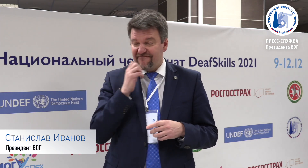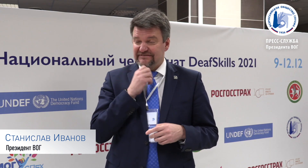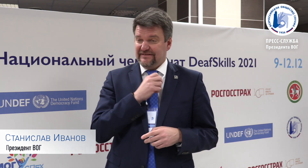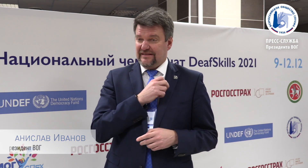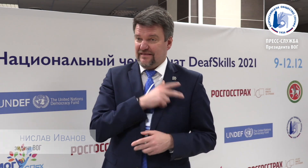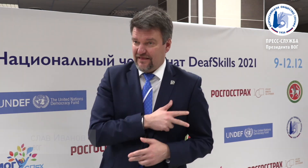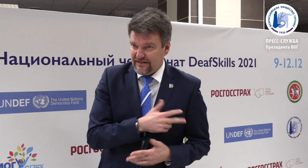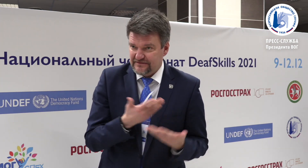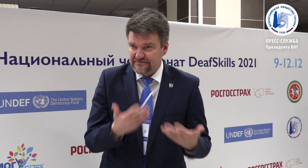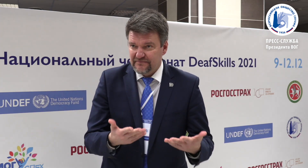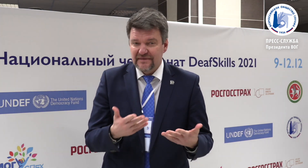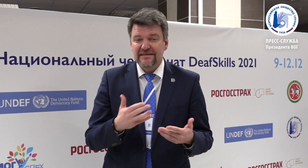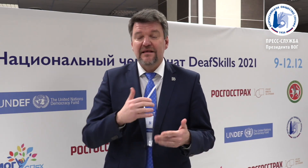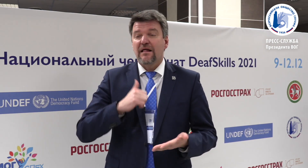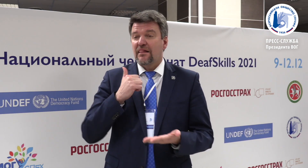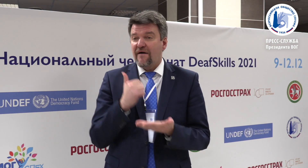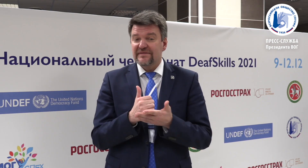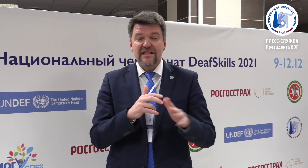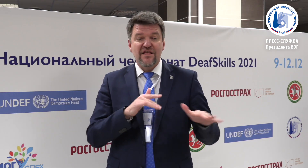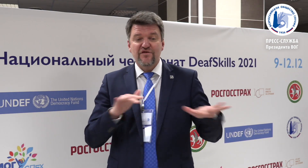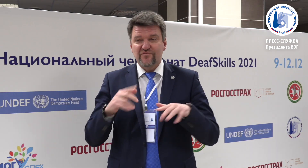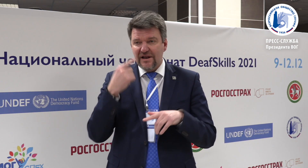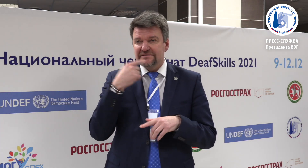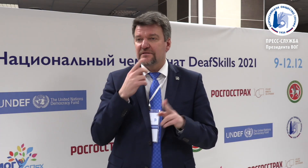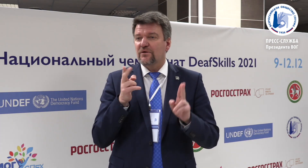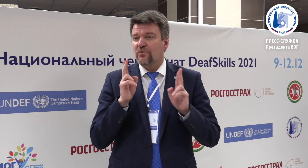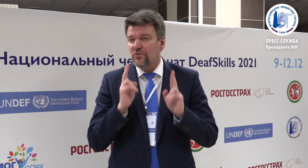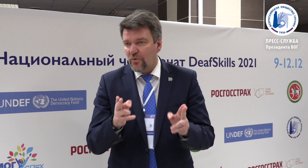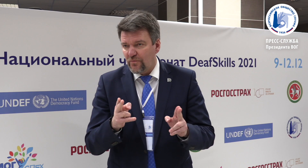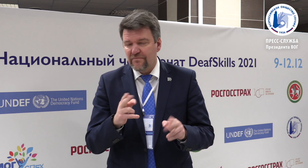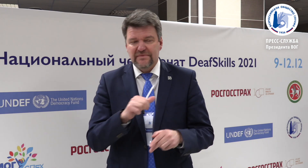Главными действующими лицами были сами участники,